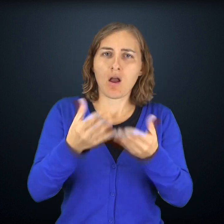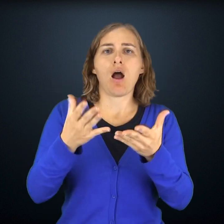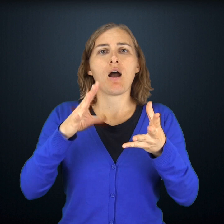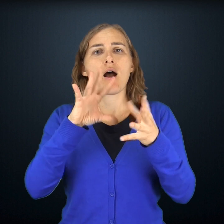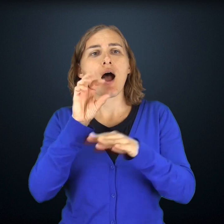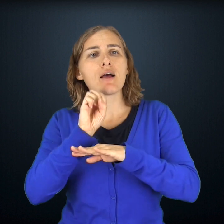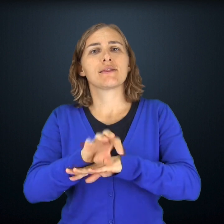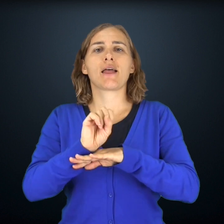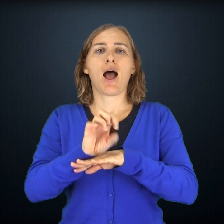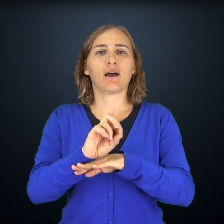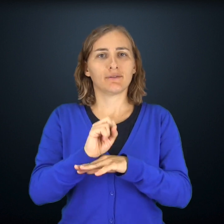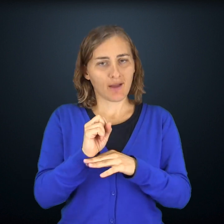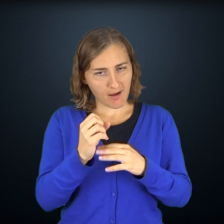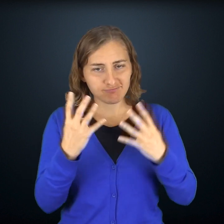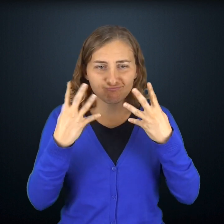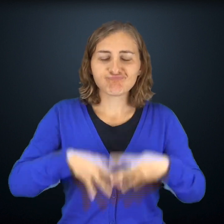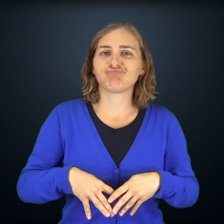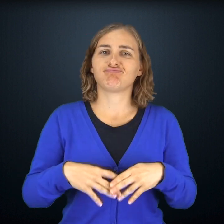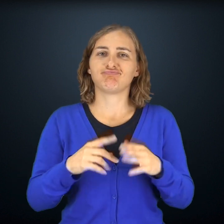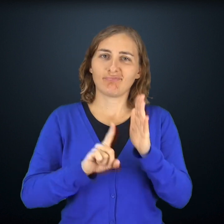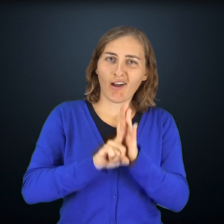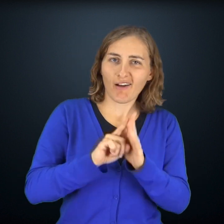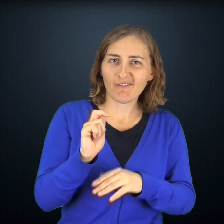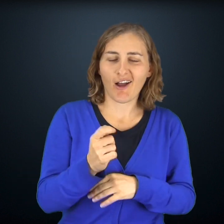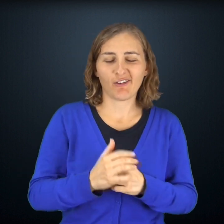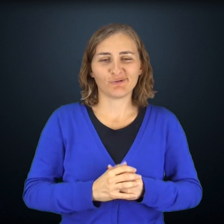per una didattica funzionale ed efficace.